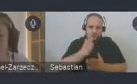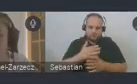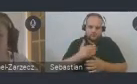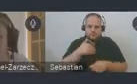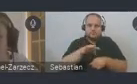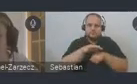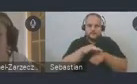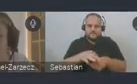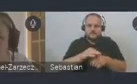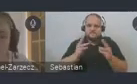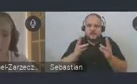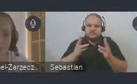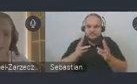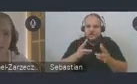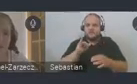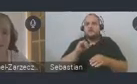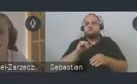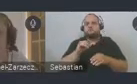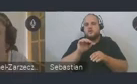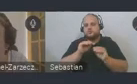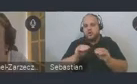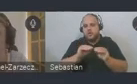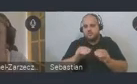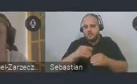prowadziło już warsztaty czy kursy komputerowe,